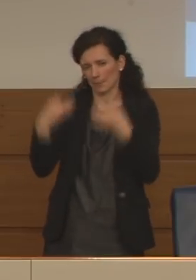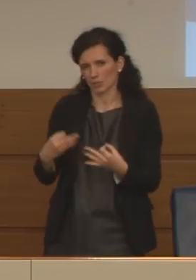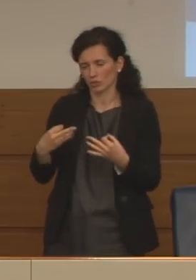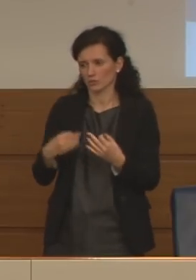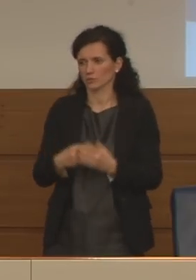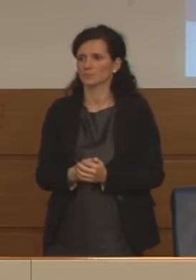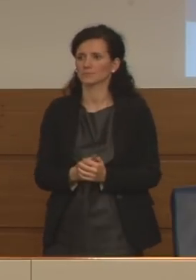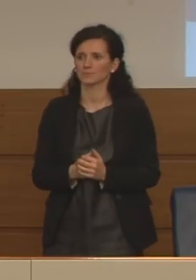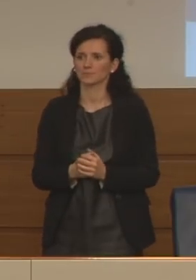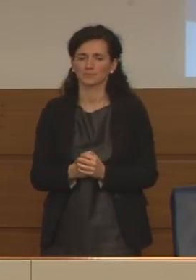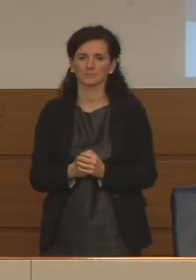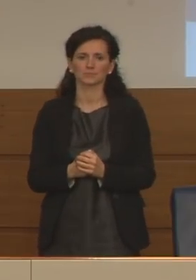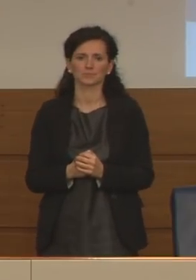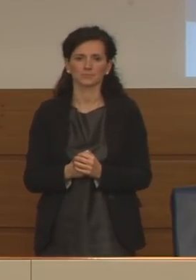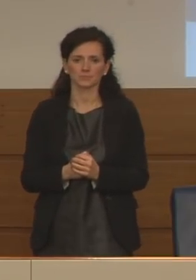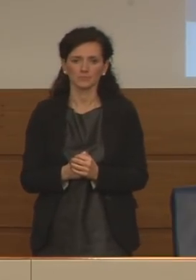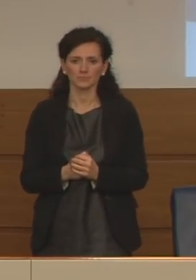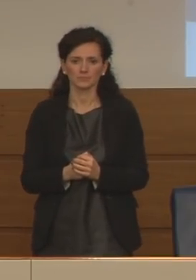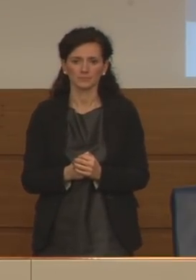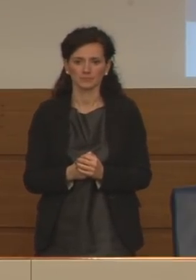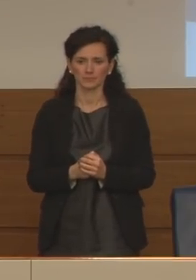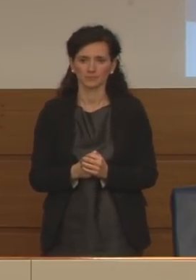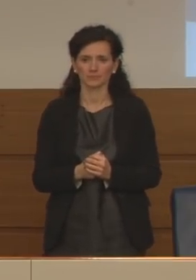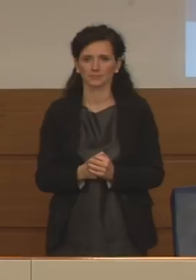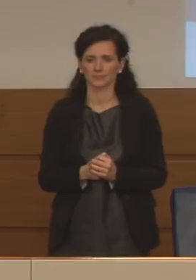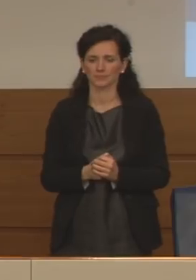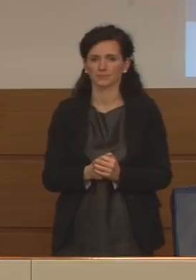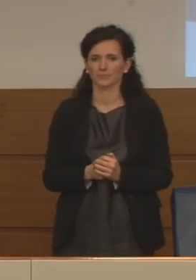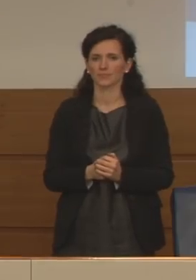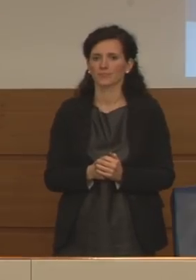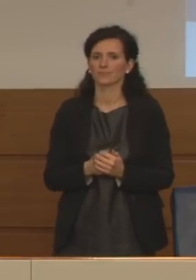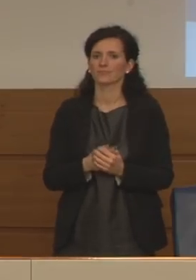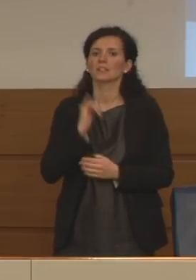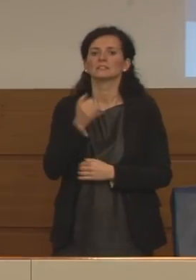Sì prima ho detto che ho firmato un'ordinanza